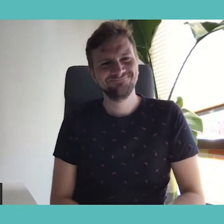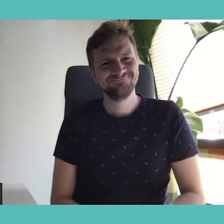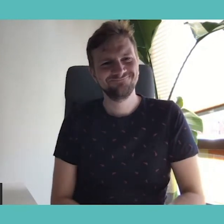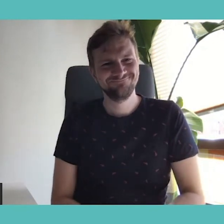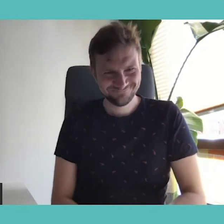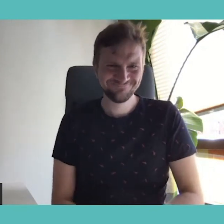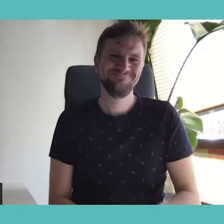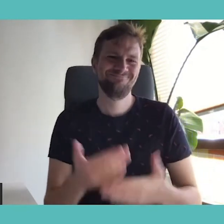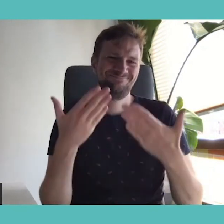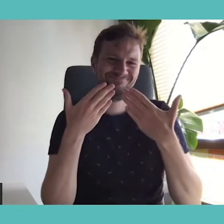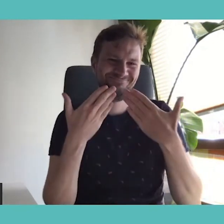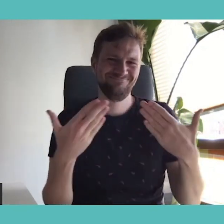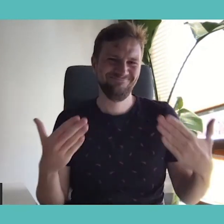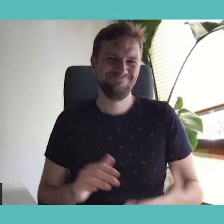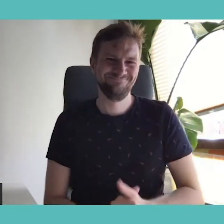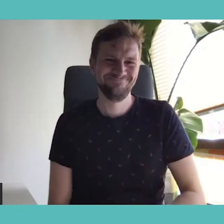Bardzo dziękuję za wywiad. Dziękuję!